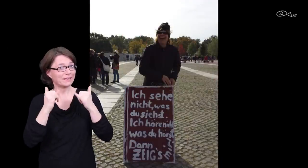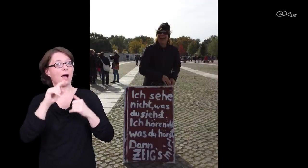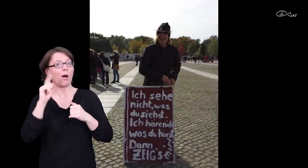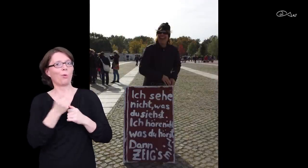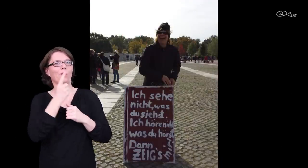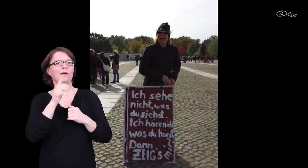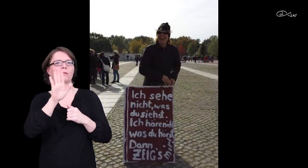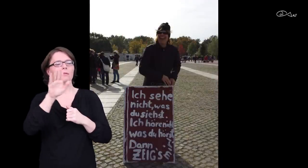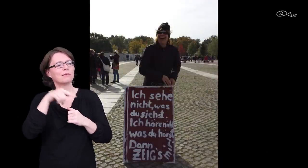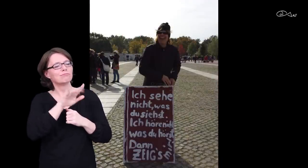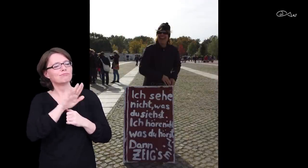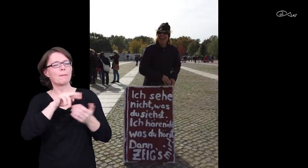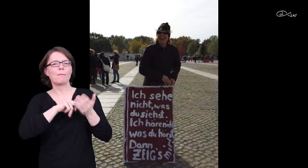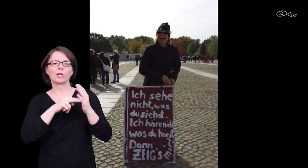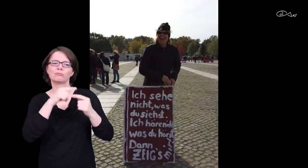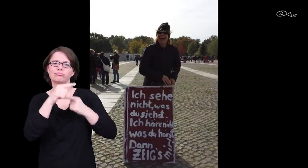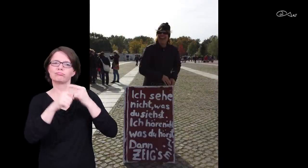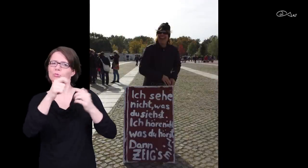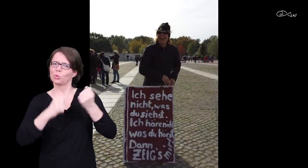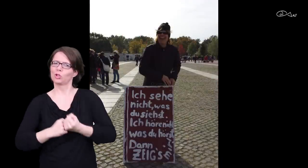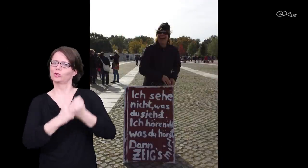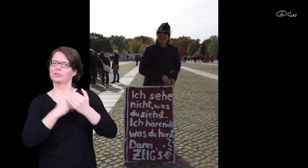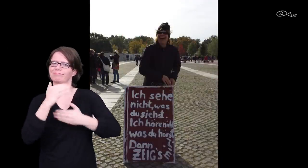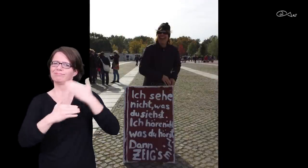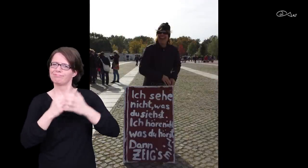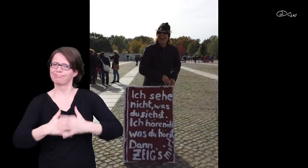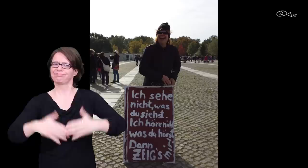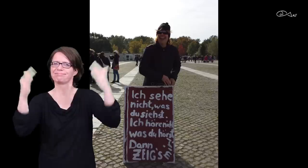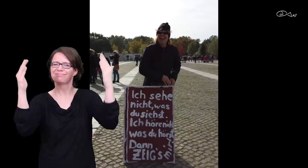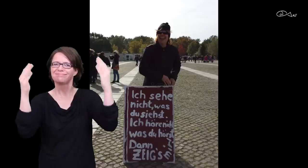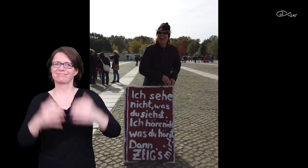Ich hoffe, ihr unterstützt nun auch ihre politischen Ziele.